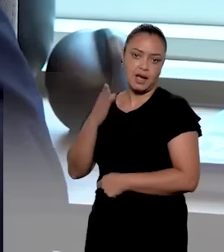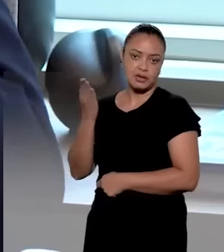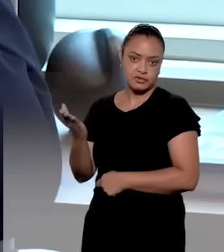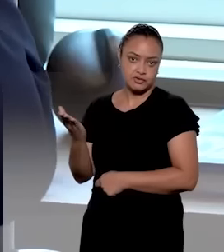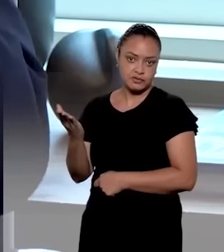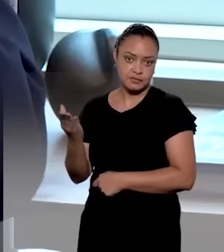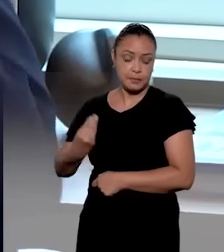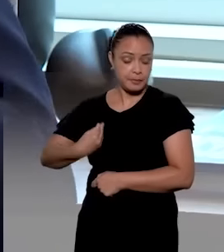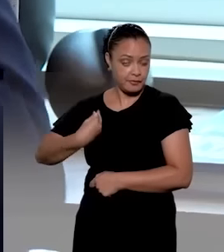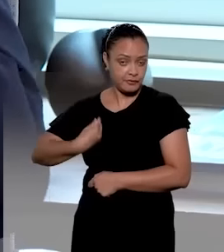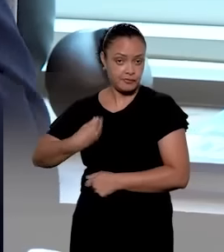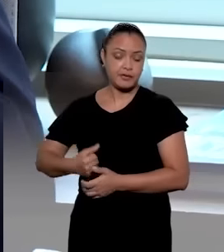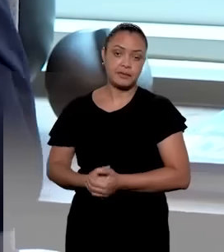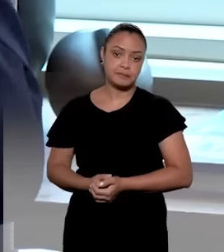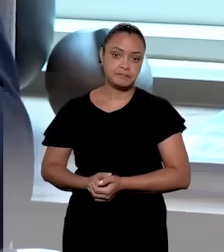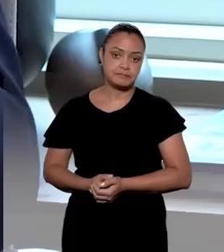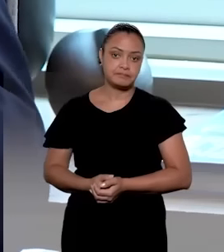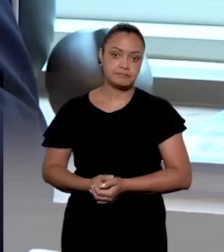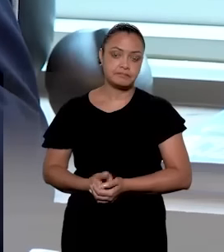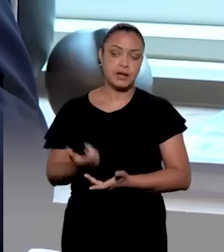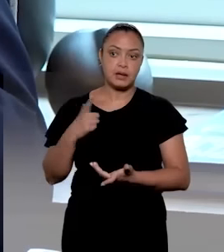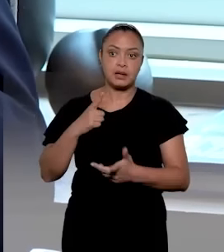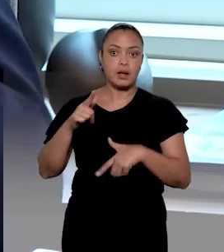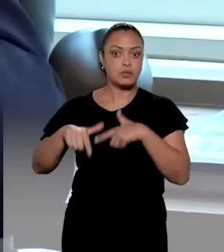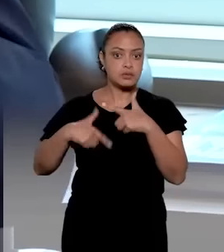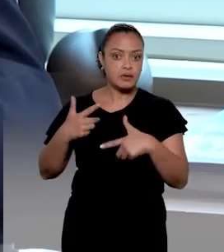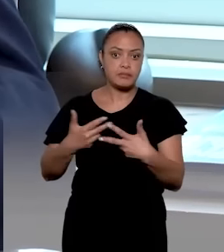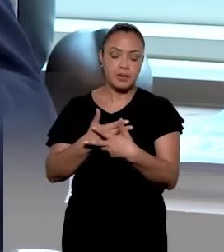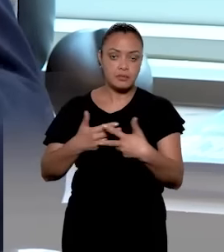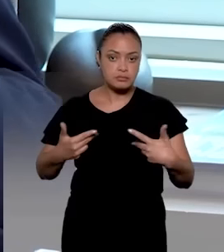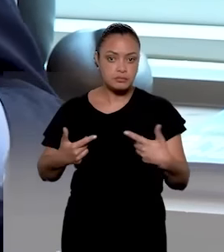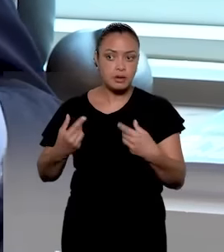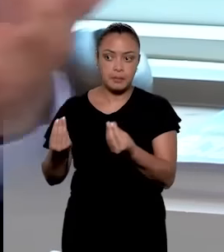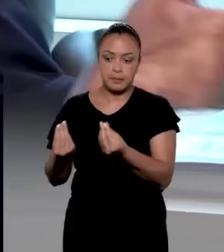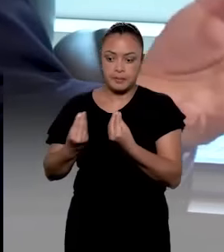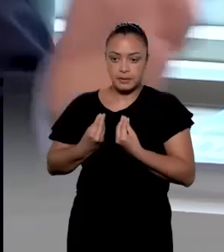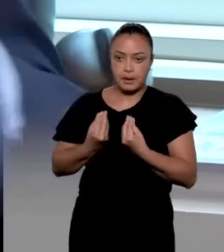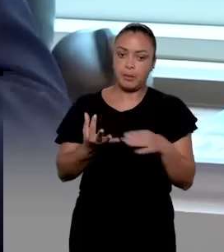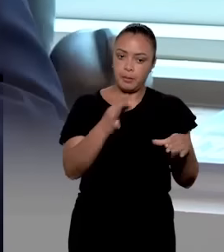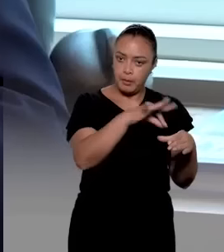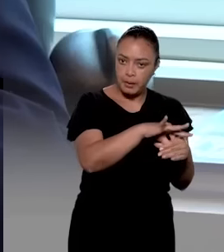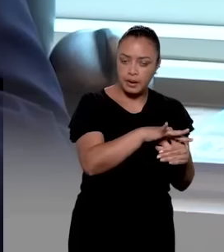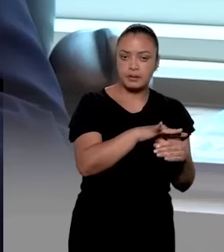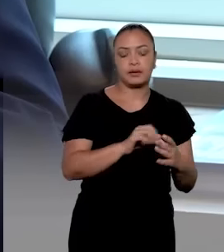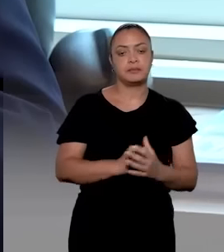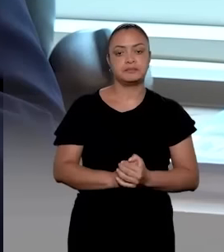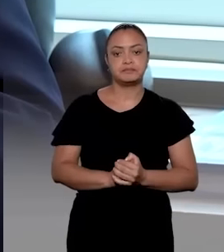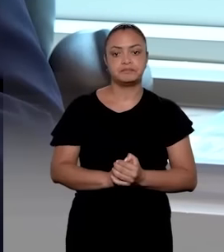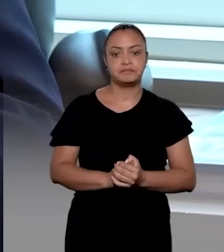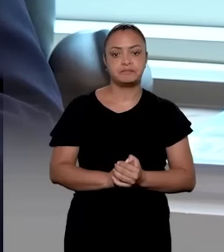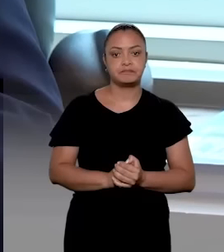Eu dependo da cidade para viver, para receber os serviços e insumos que me permitem plantar.